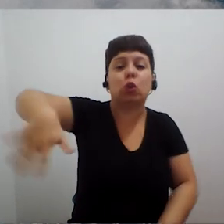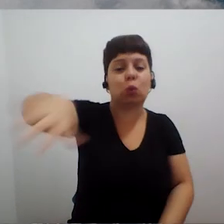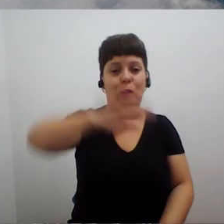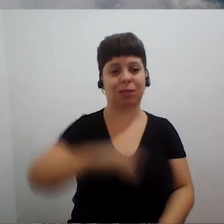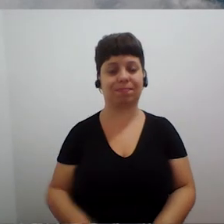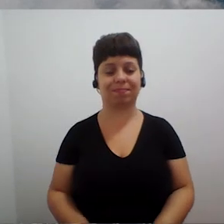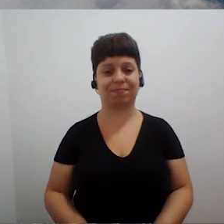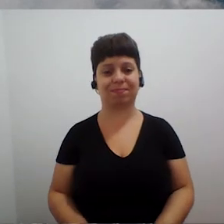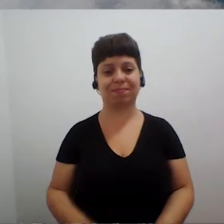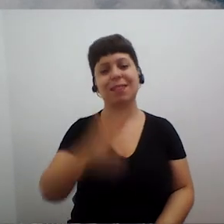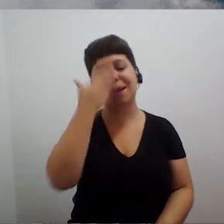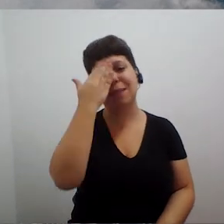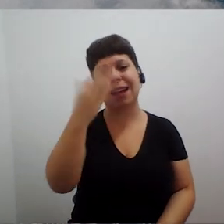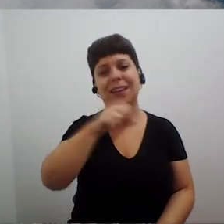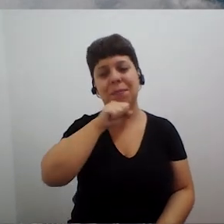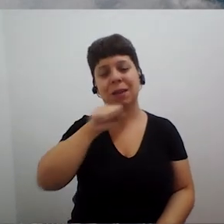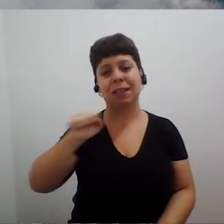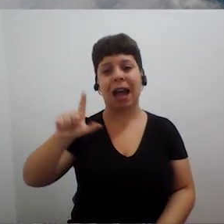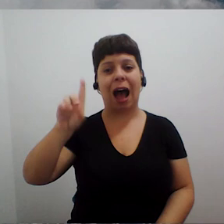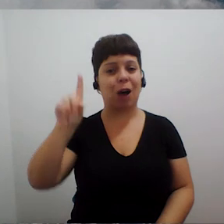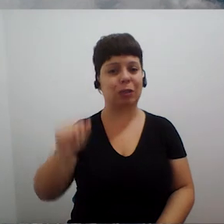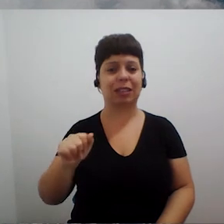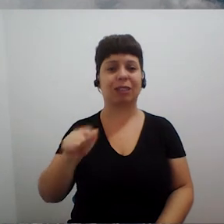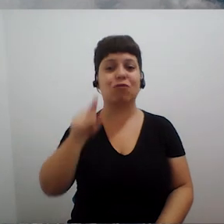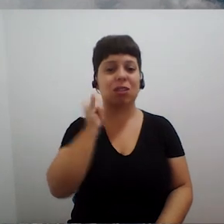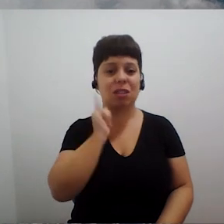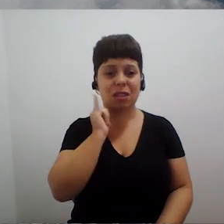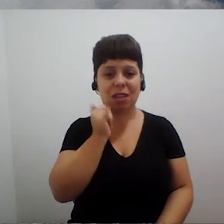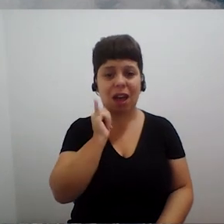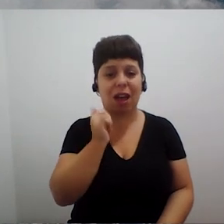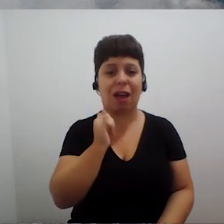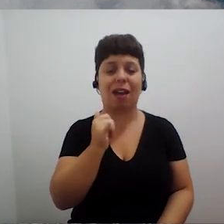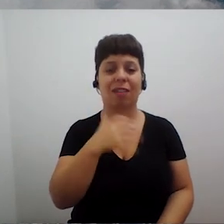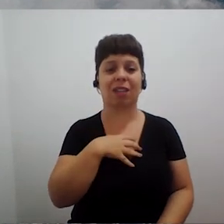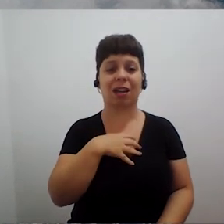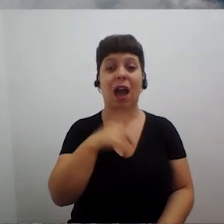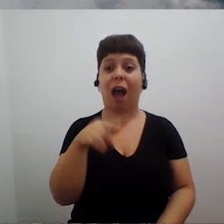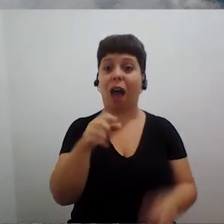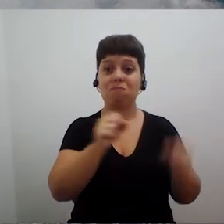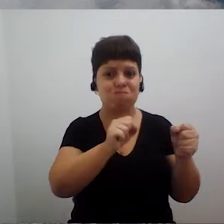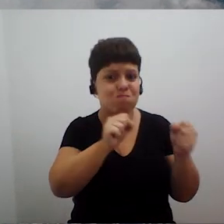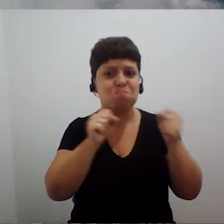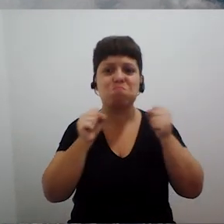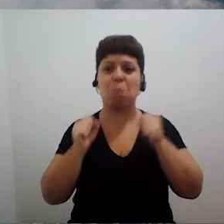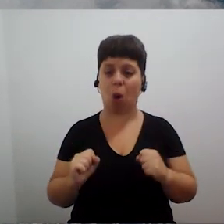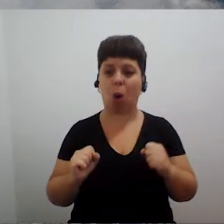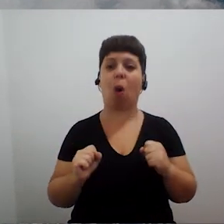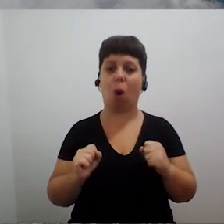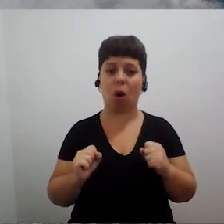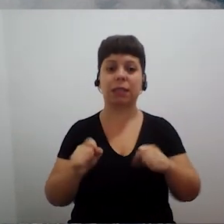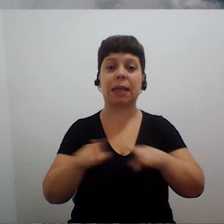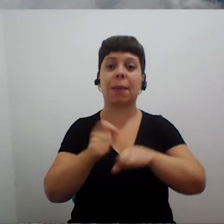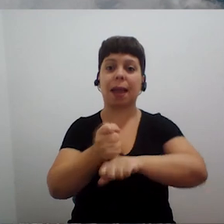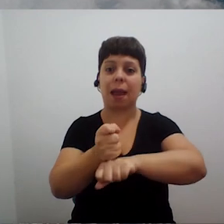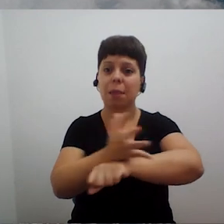Obrigado mãe Alda, essa mensagem ela é muito poderosa e muito emocionante